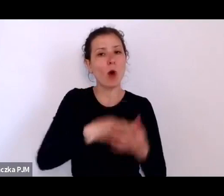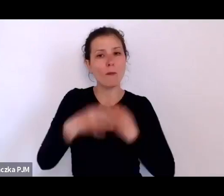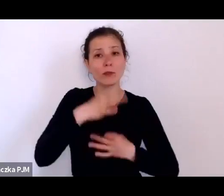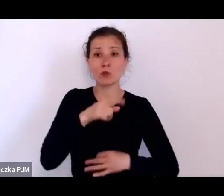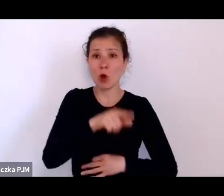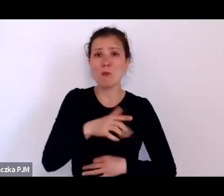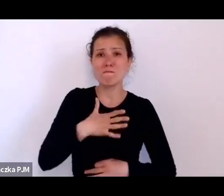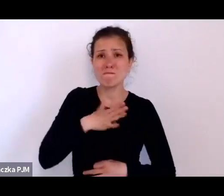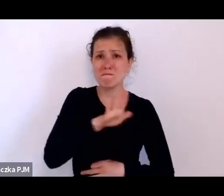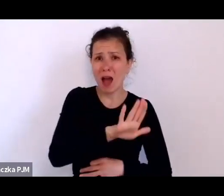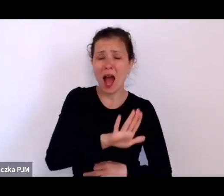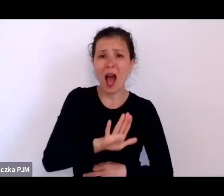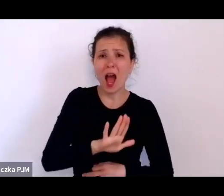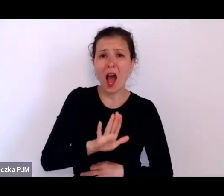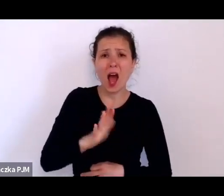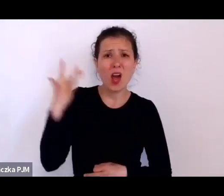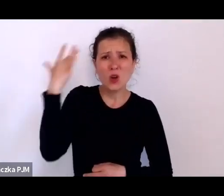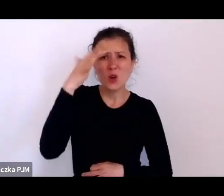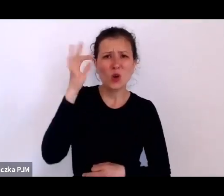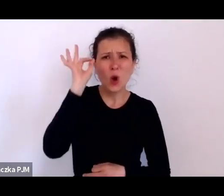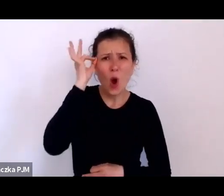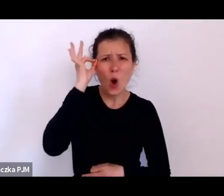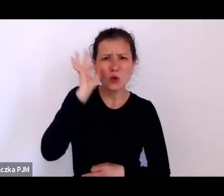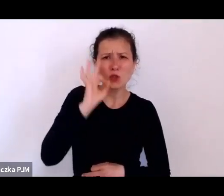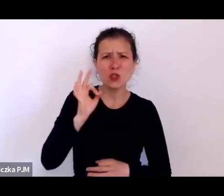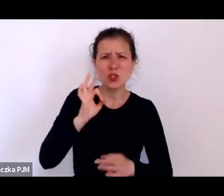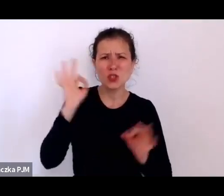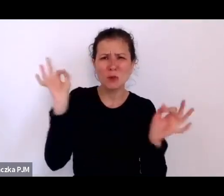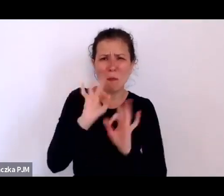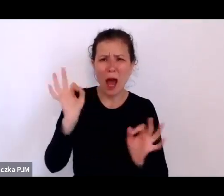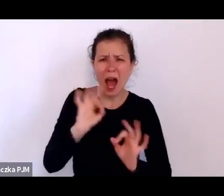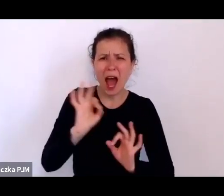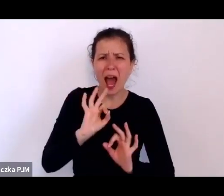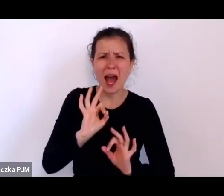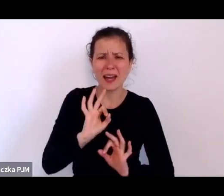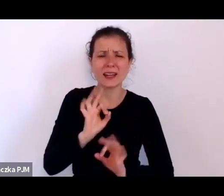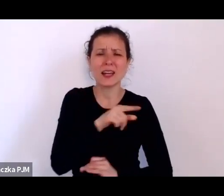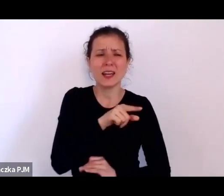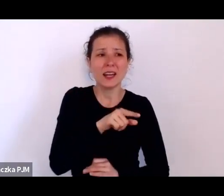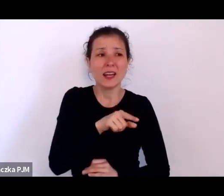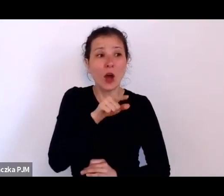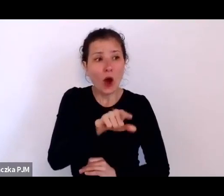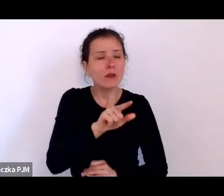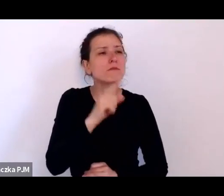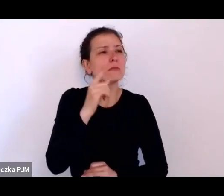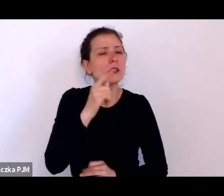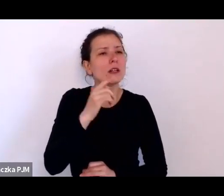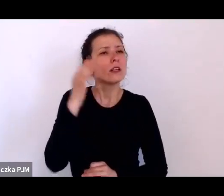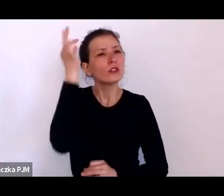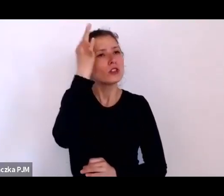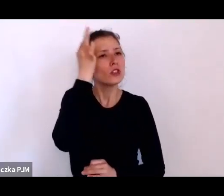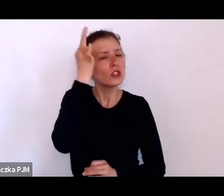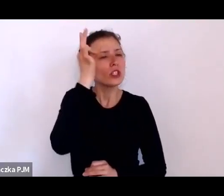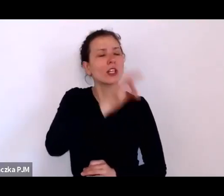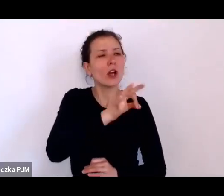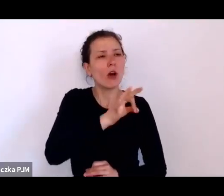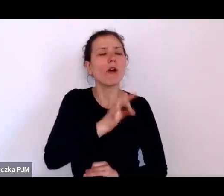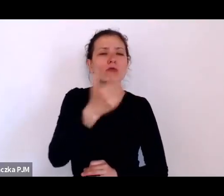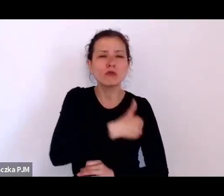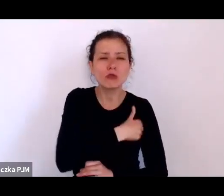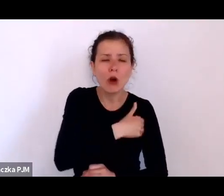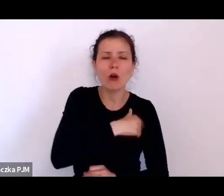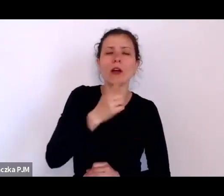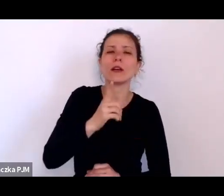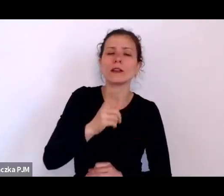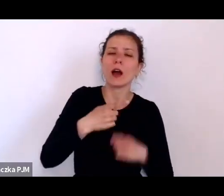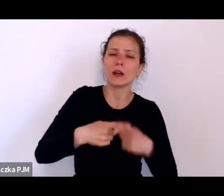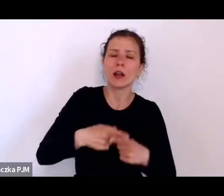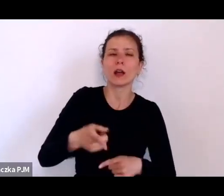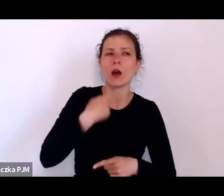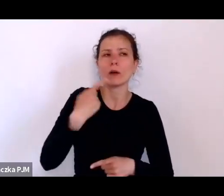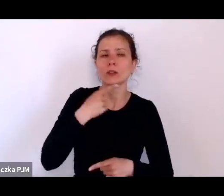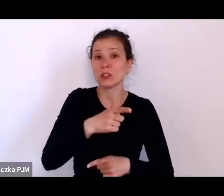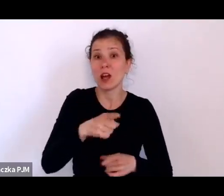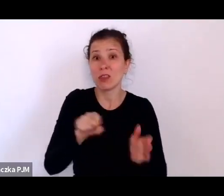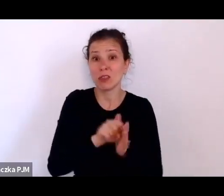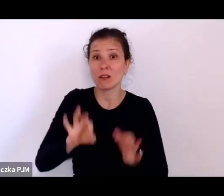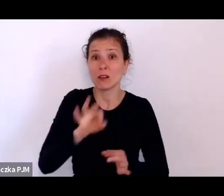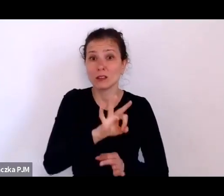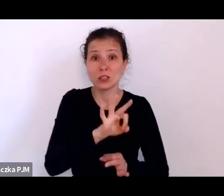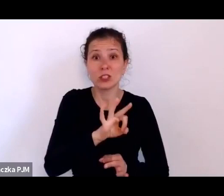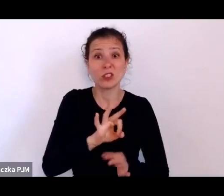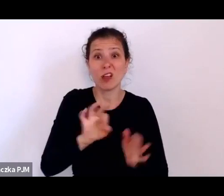śni mu się matura i śni mu się szkoła i ta greka i łacina nękała go do późnej starości